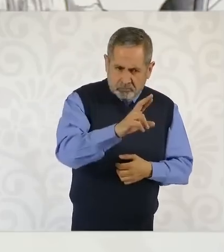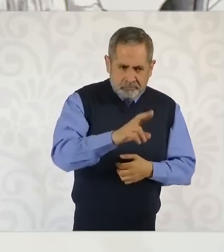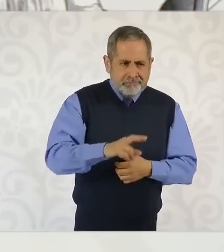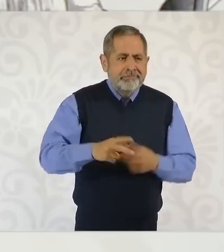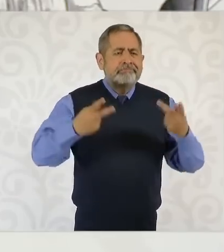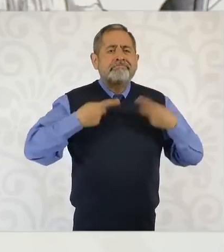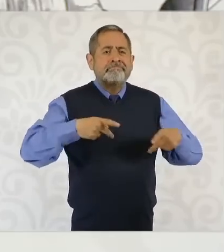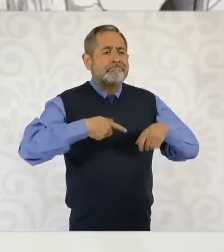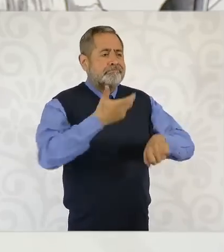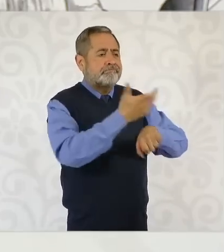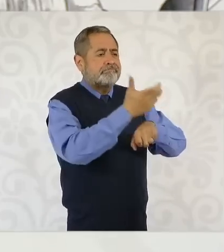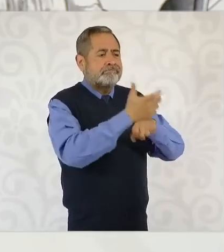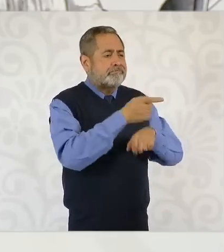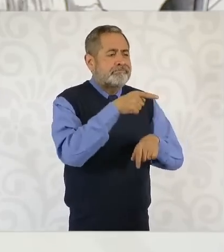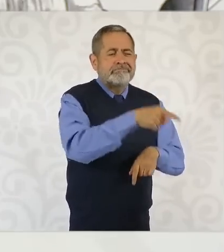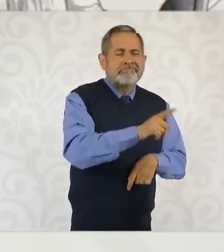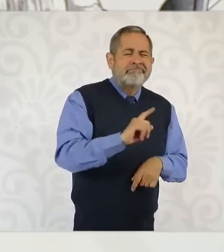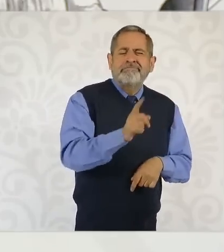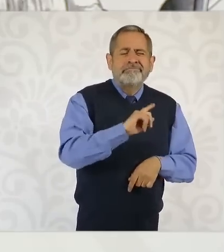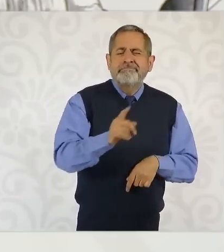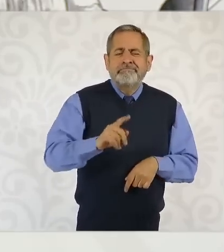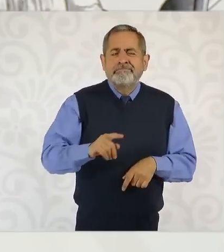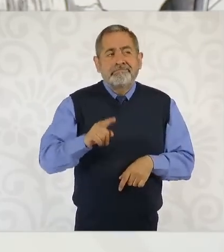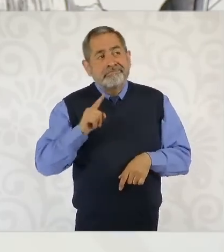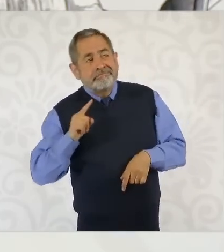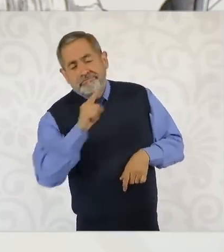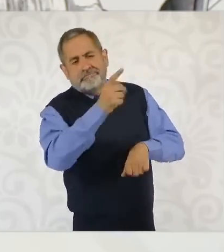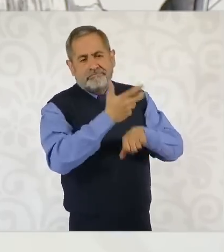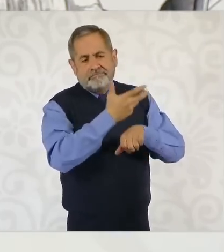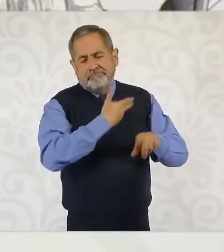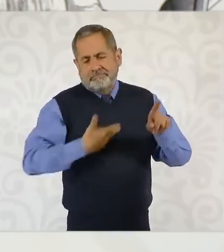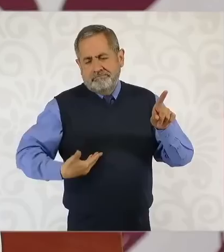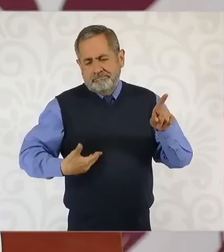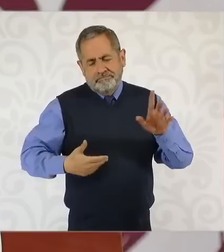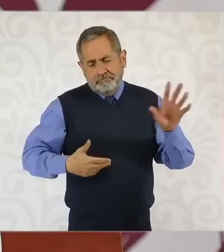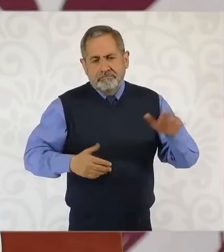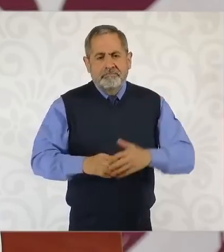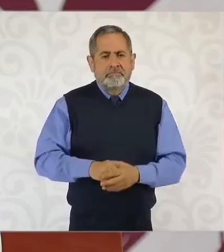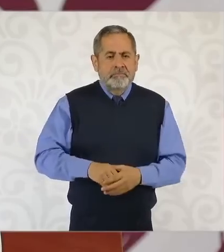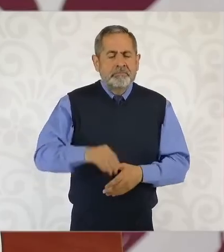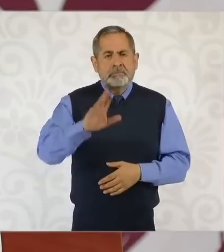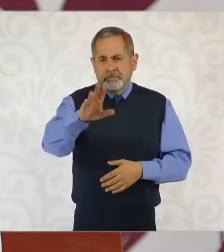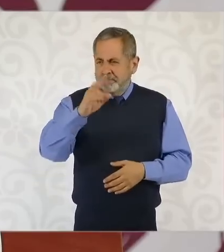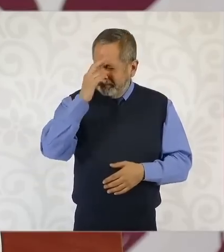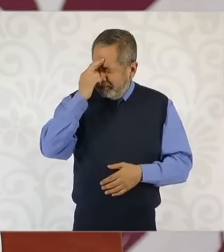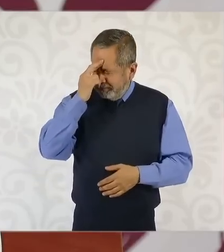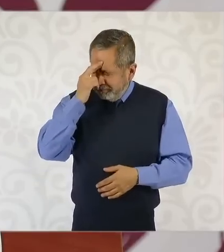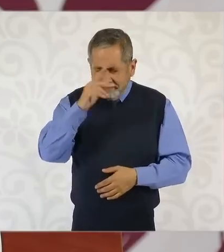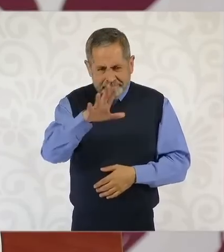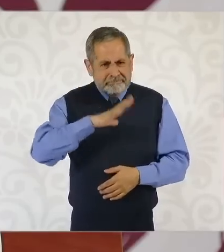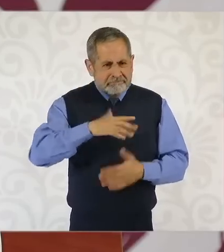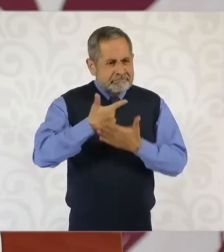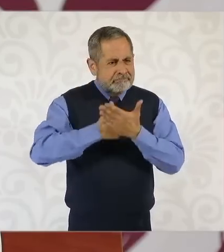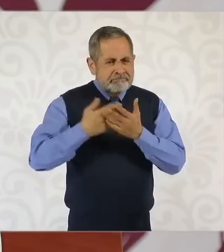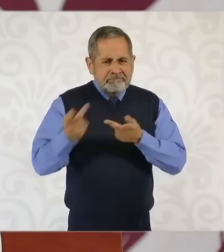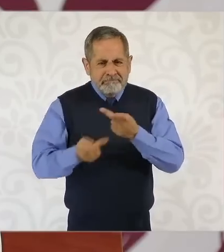Unidos por ahí hay una encuesta a ver si la encuentran no sé dónde la vi no sé si es de